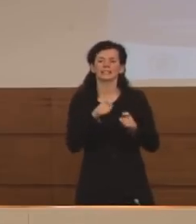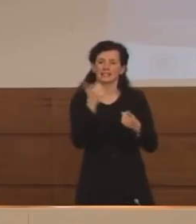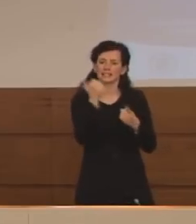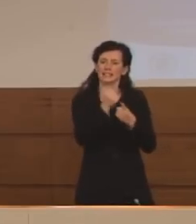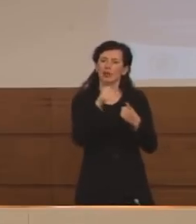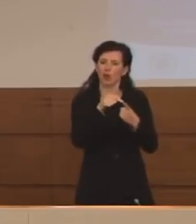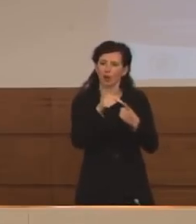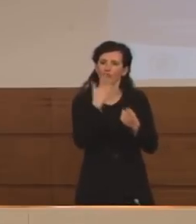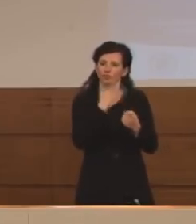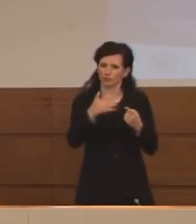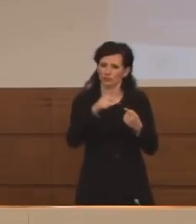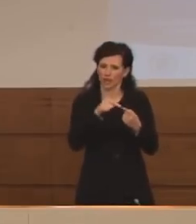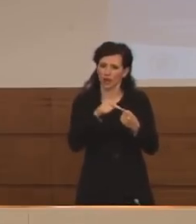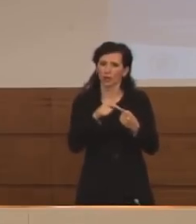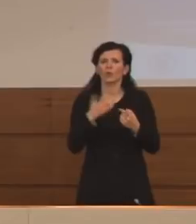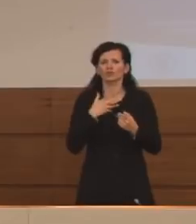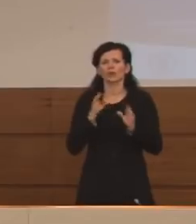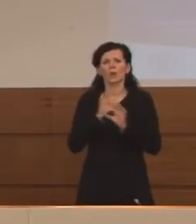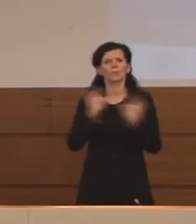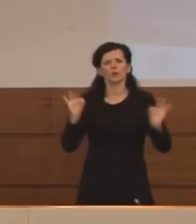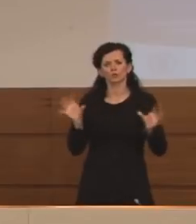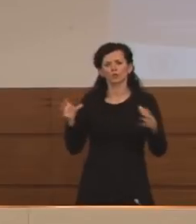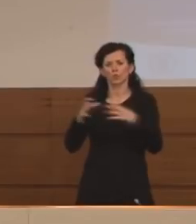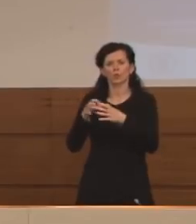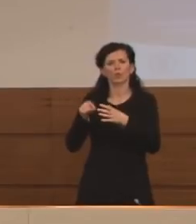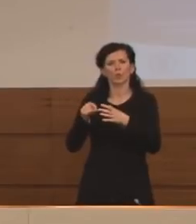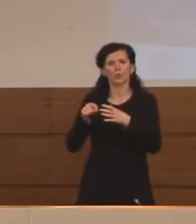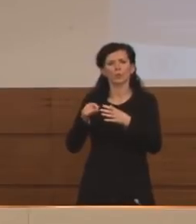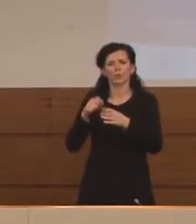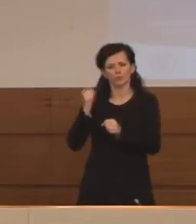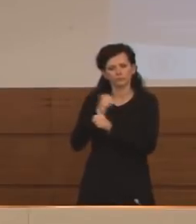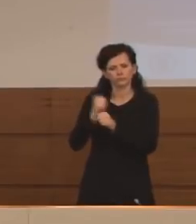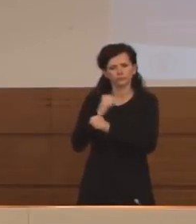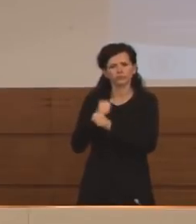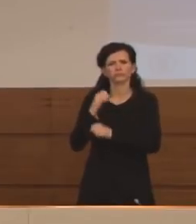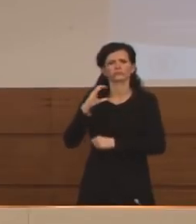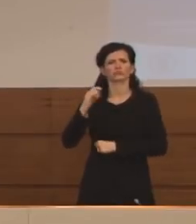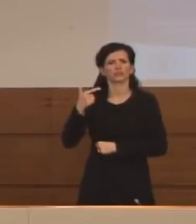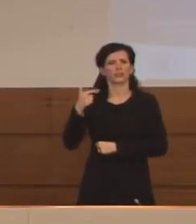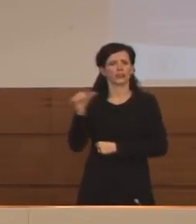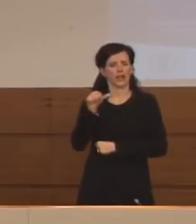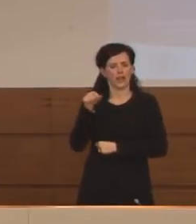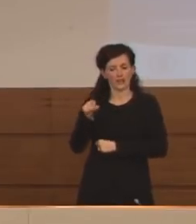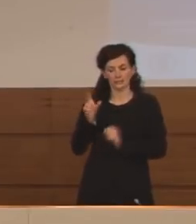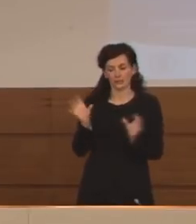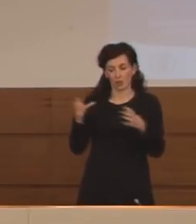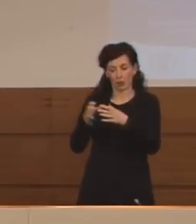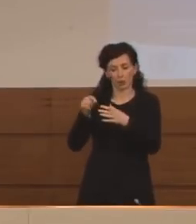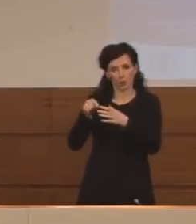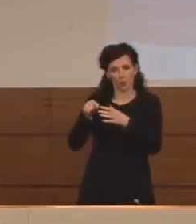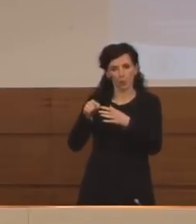C'è un gruppo di lavoro del CTS, c'è un gruppo di lavoro anche dell'Istituto